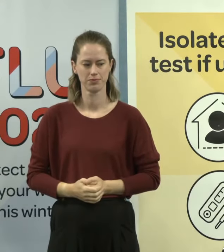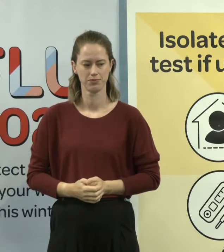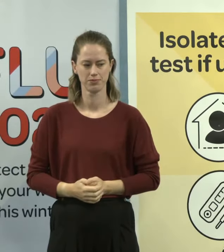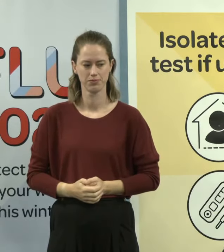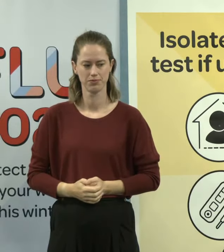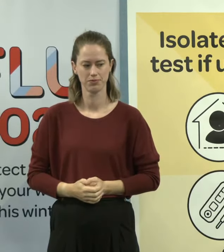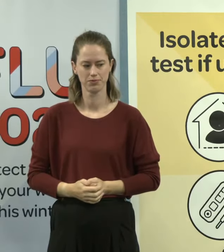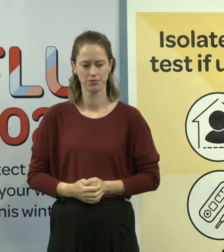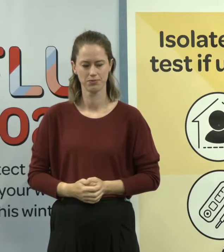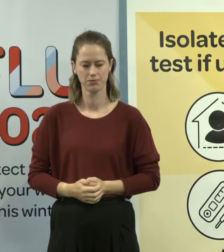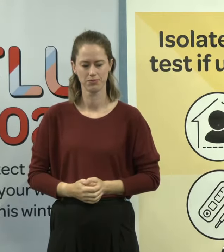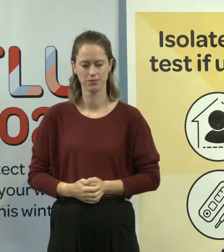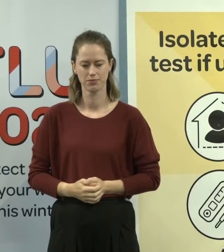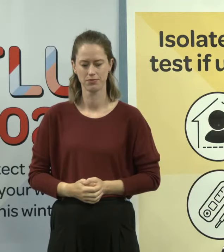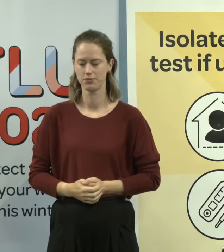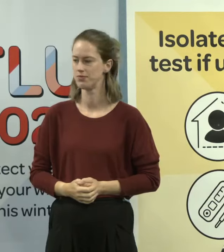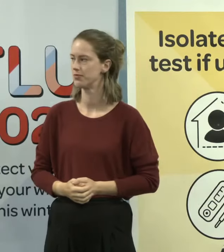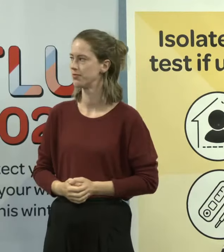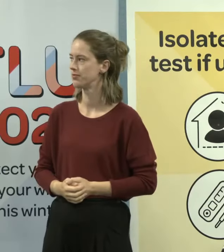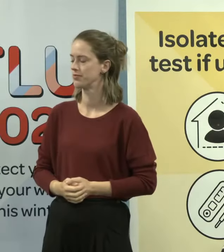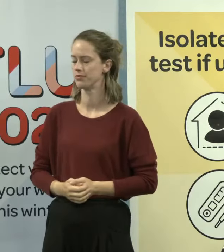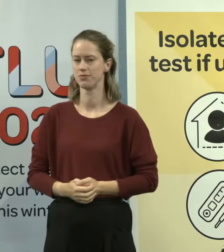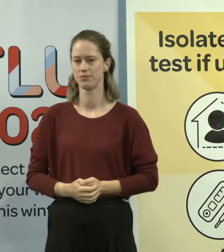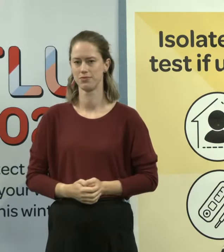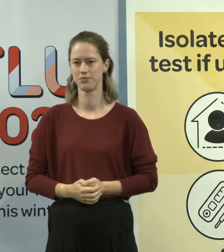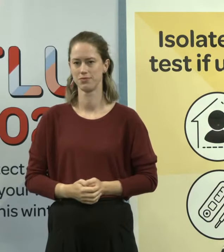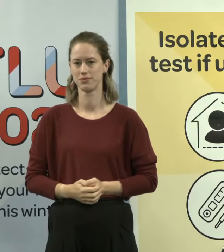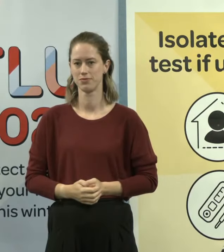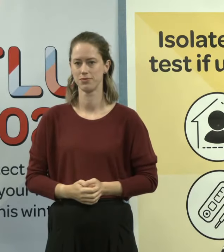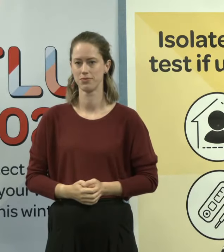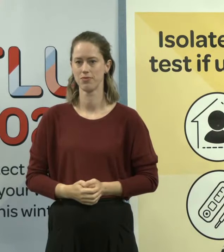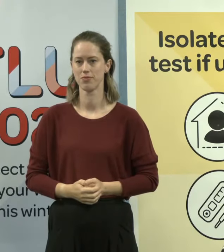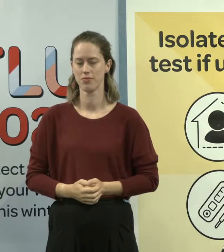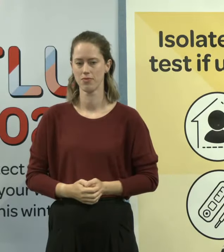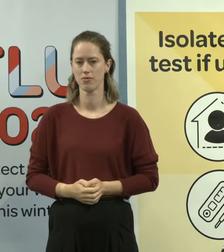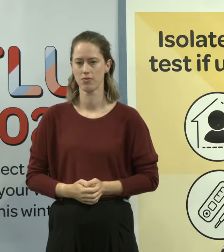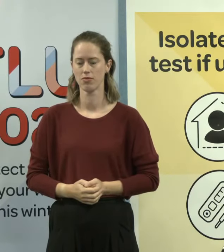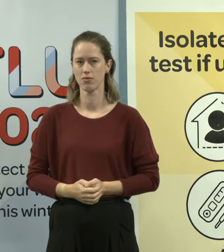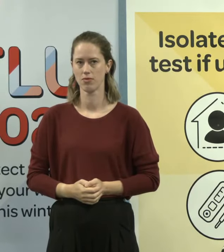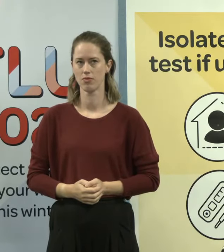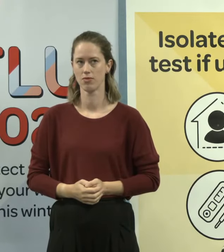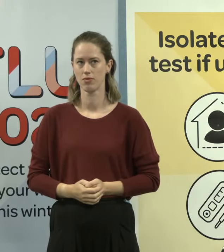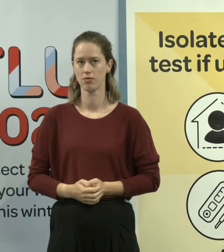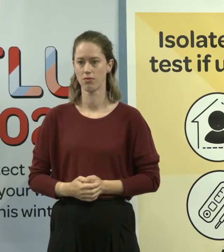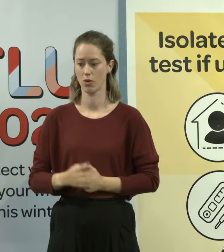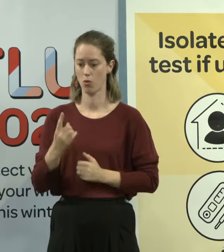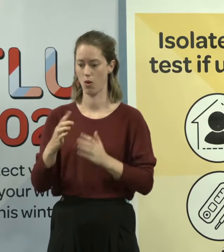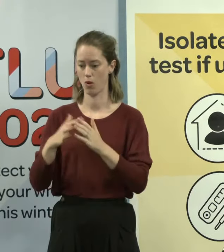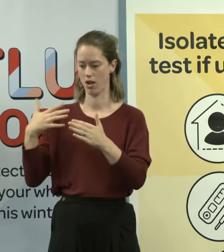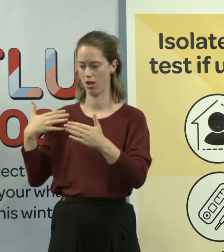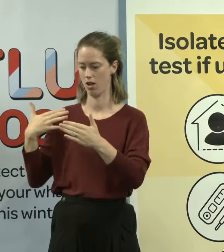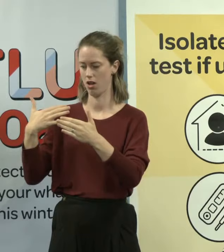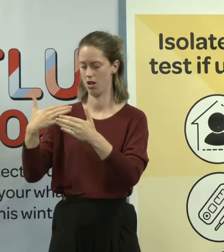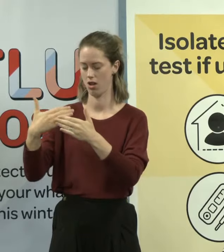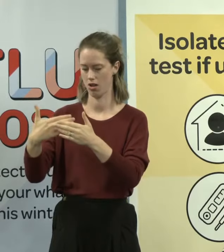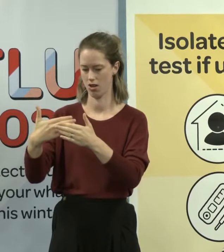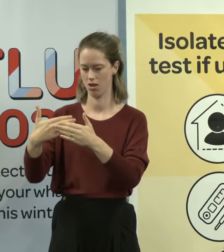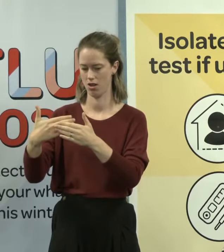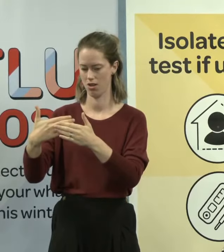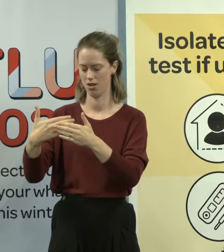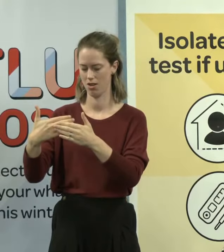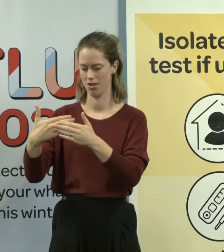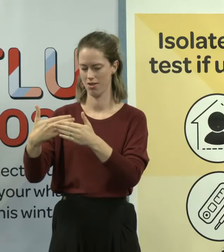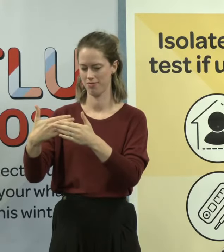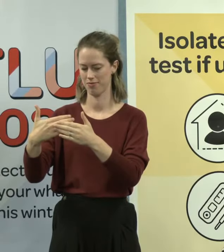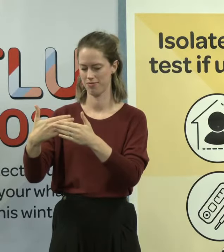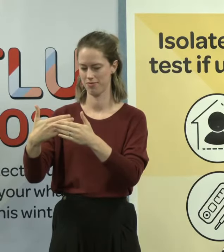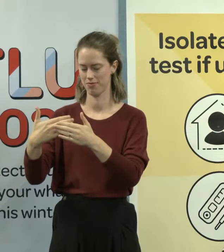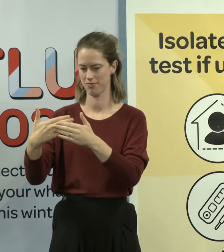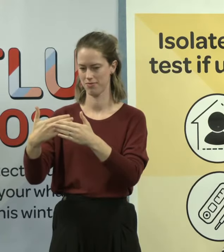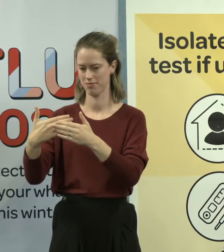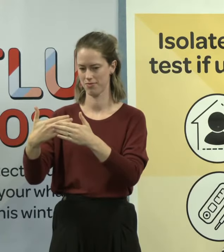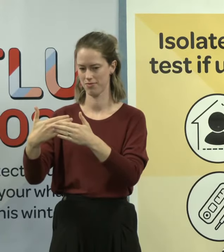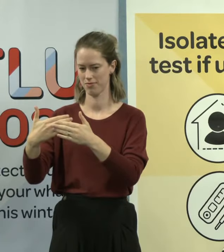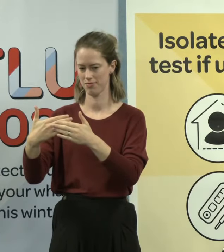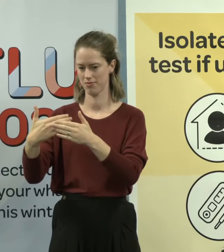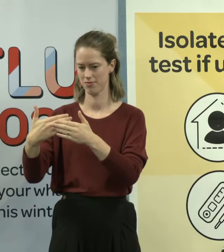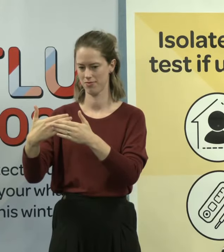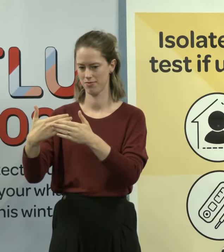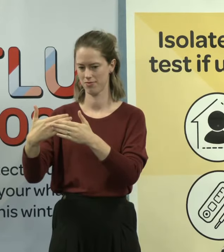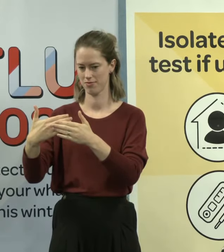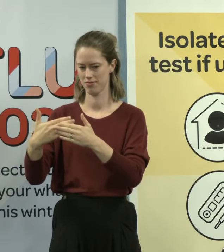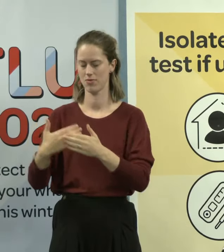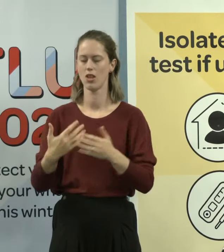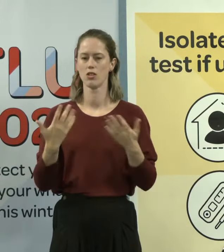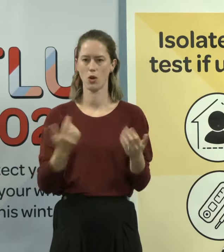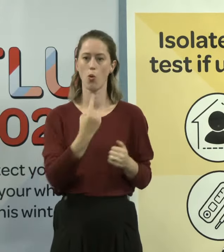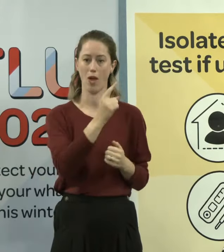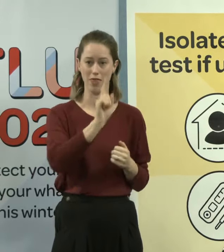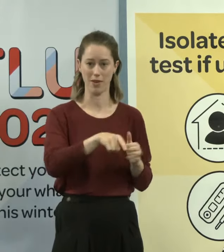haere ki te whakarato i etahi